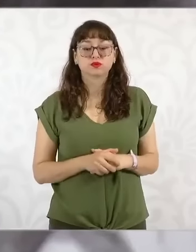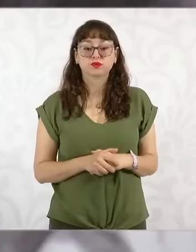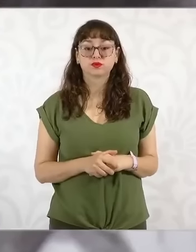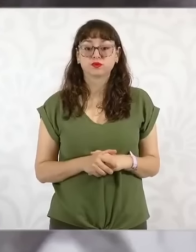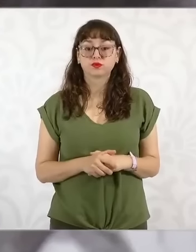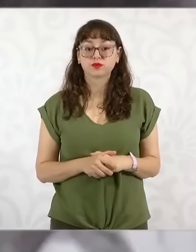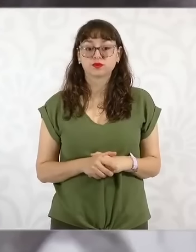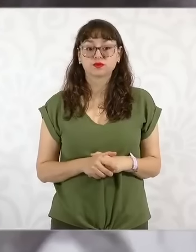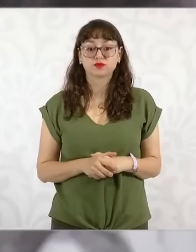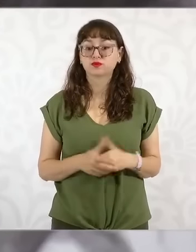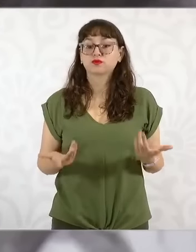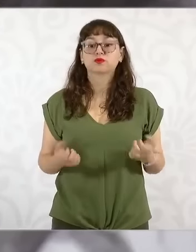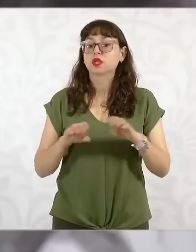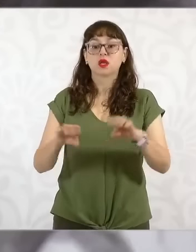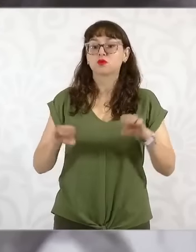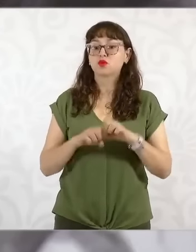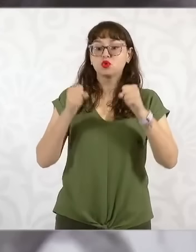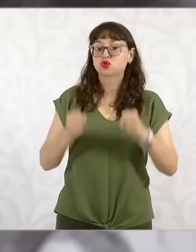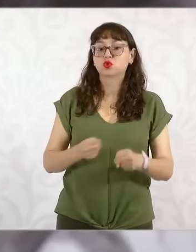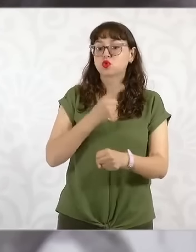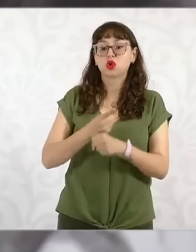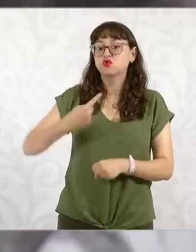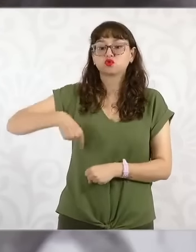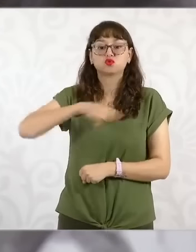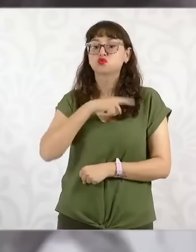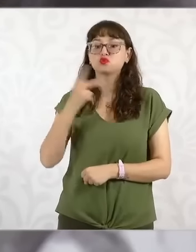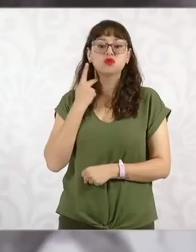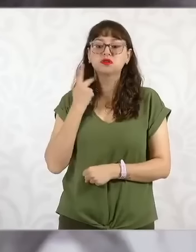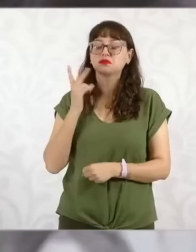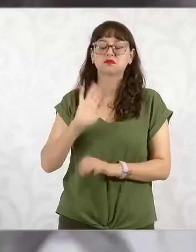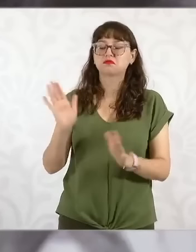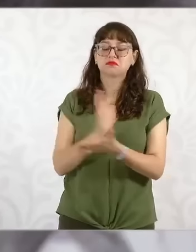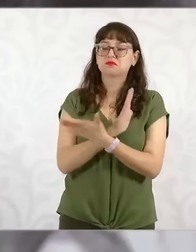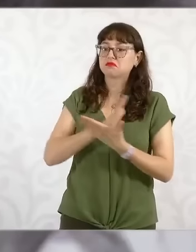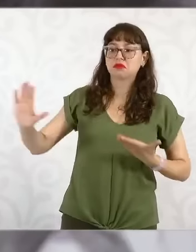el gabinete de seguridad nosotros no politizamos ninguna investigación, nos basamos en evidencias